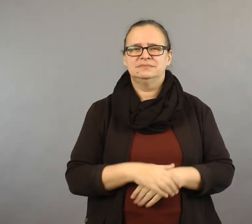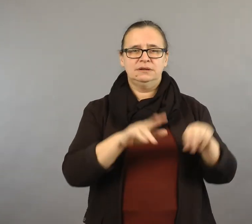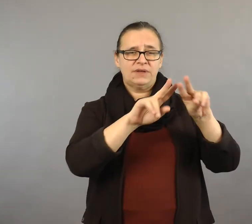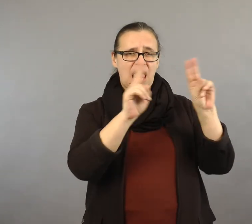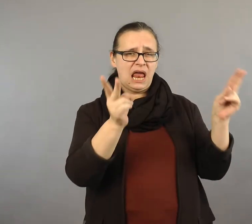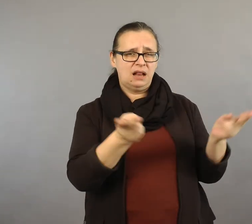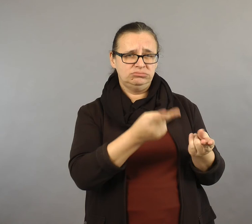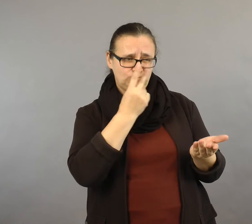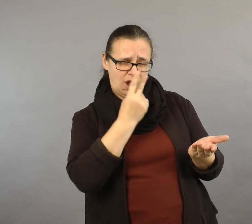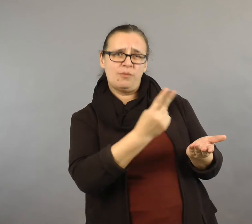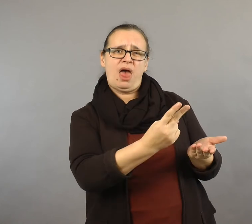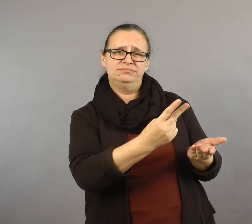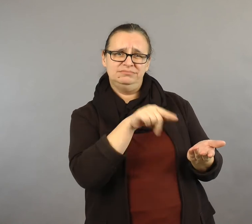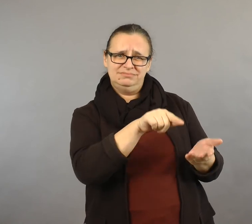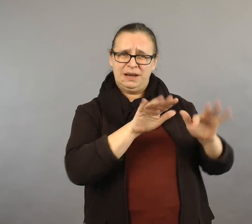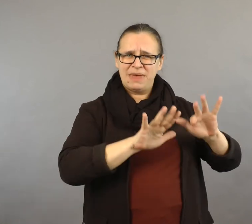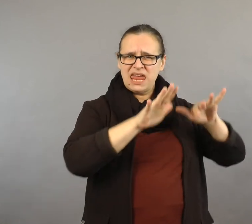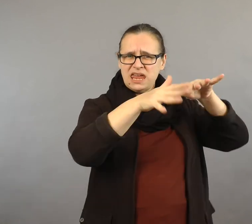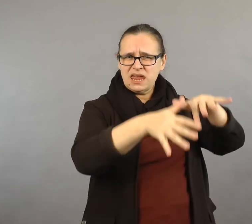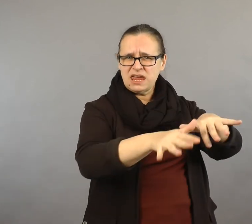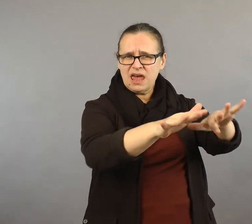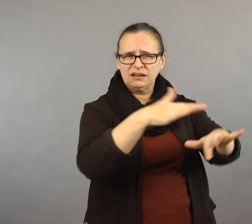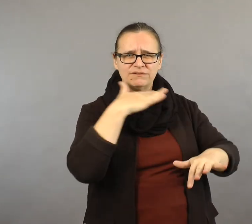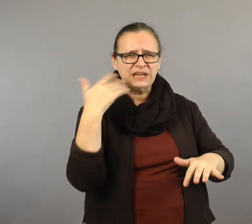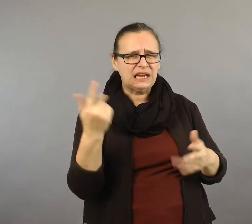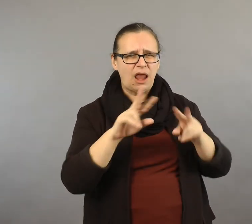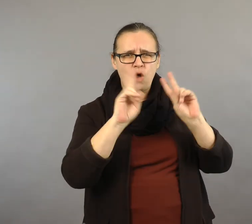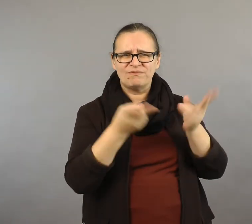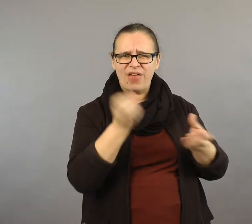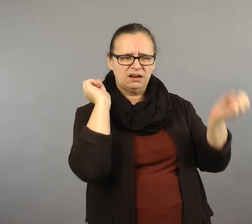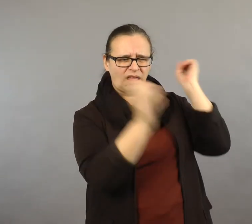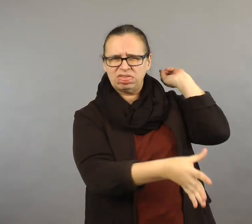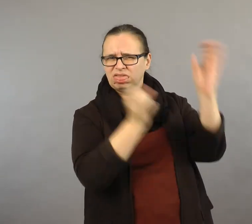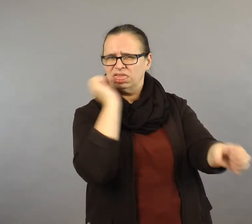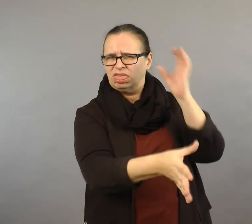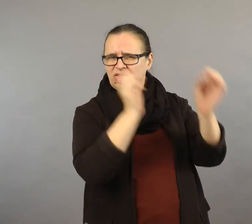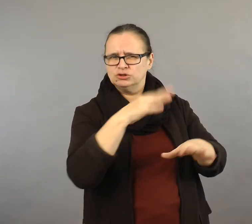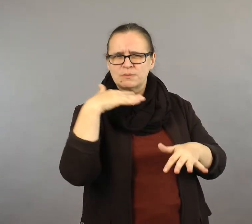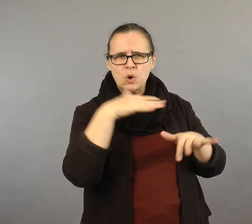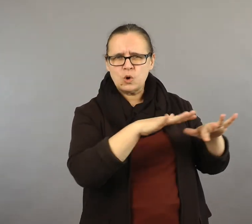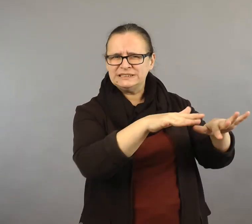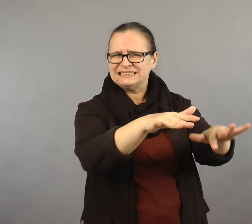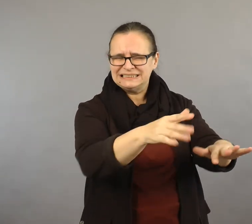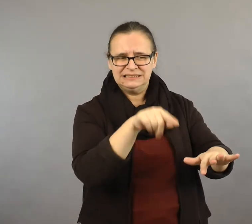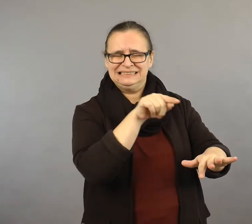Wir sehen viel Umweltverschmutzung Die Meere sind voller Müll, alles schmutzig